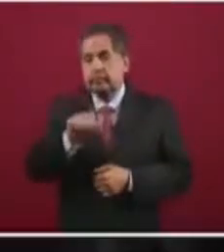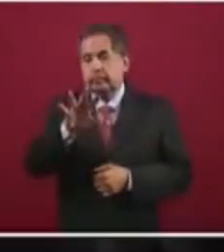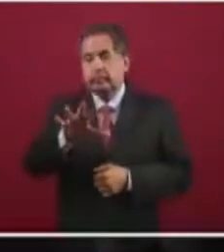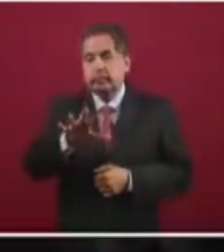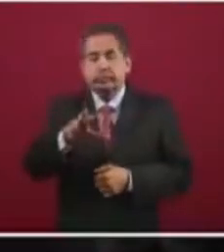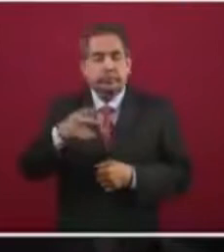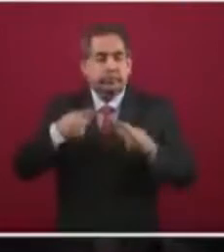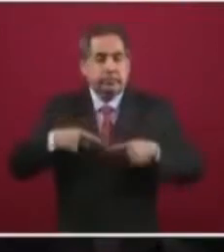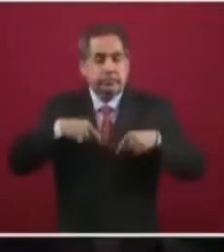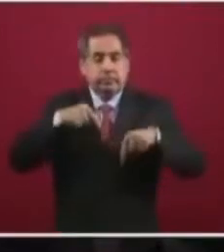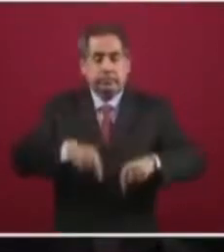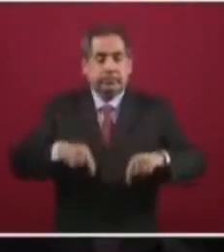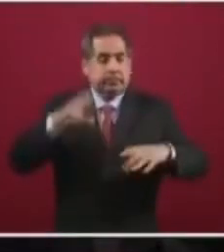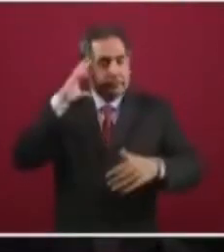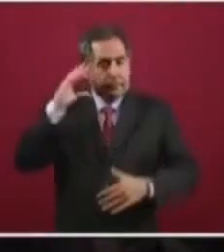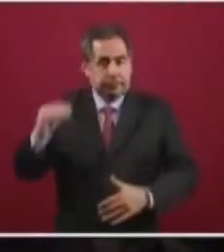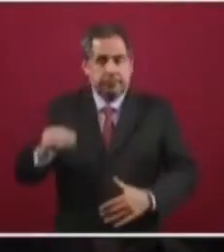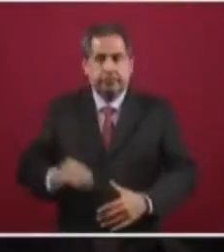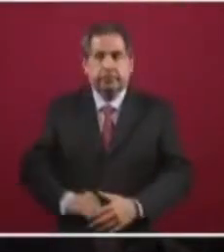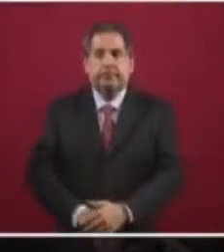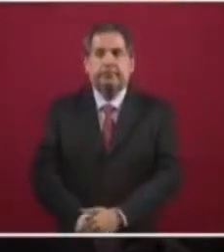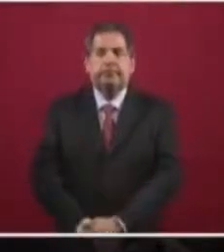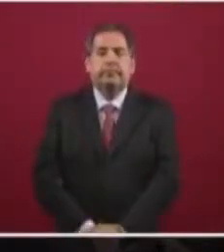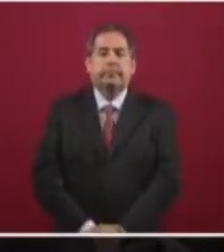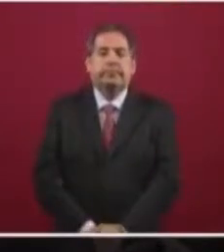elementos.